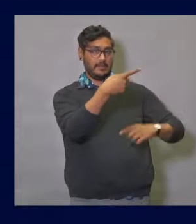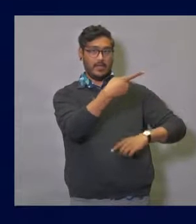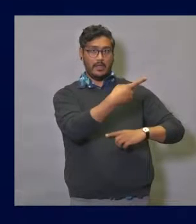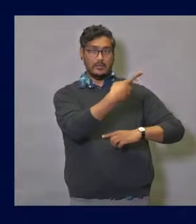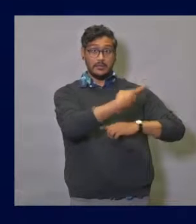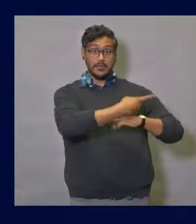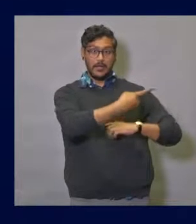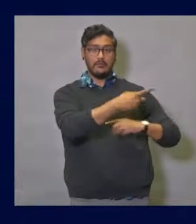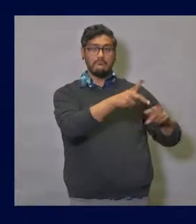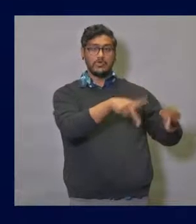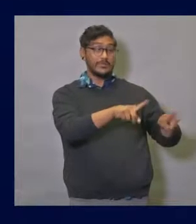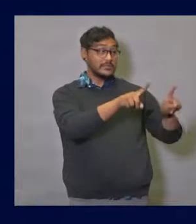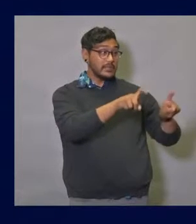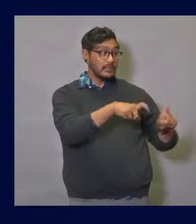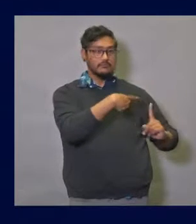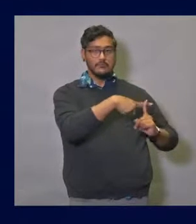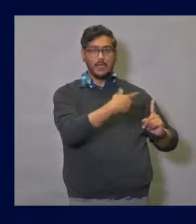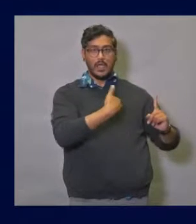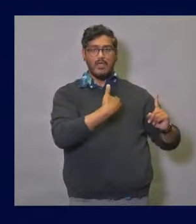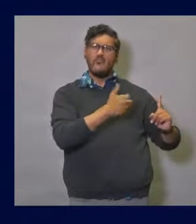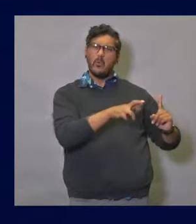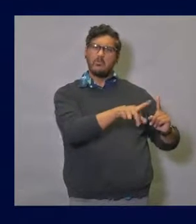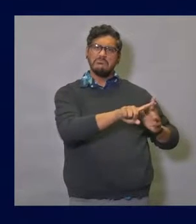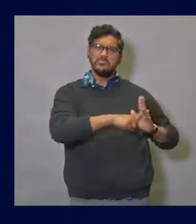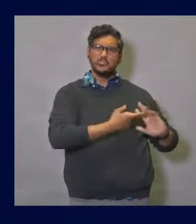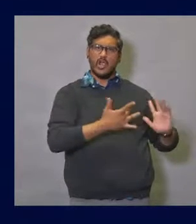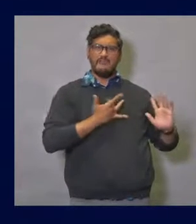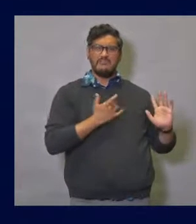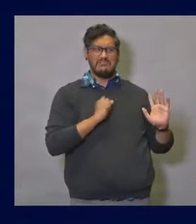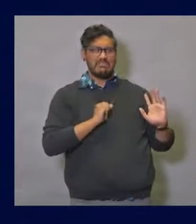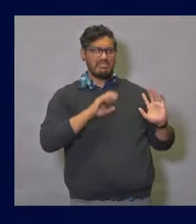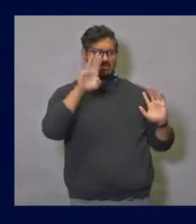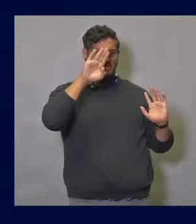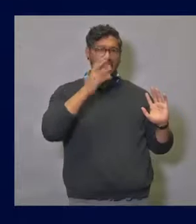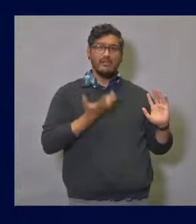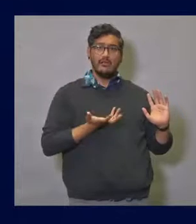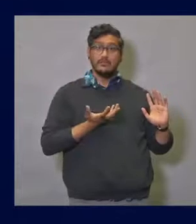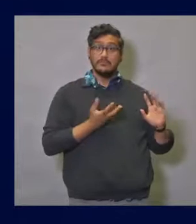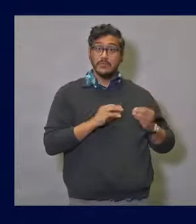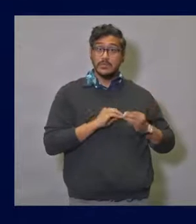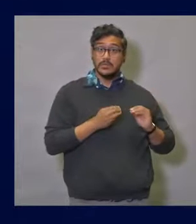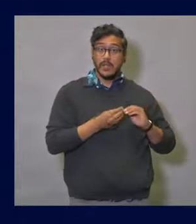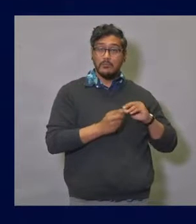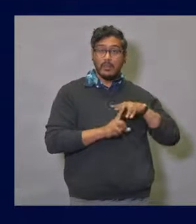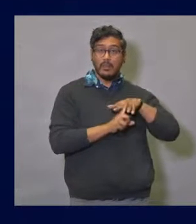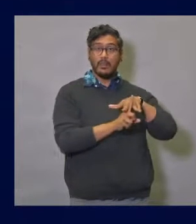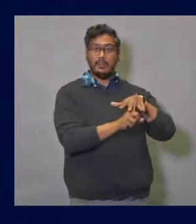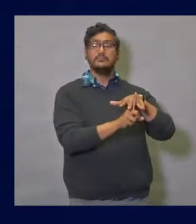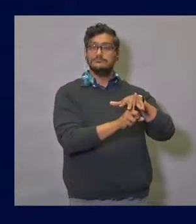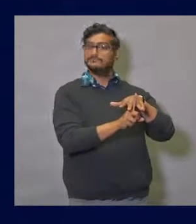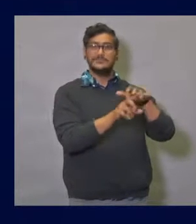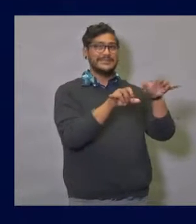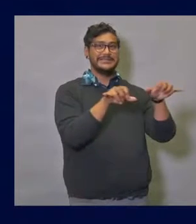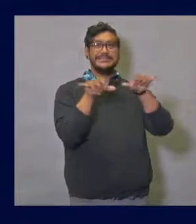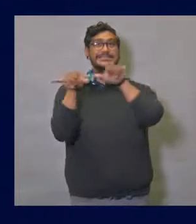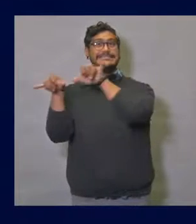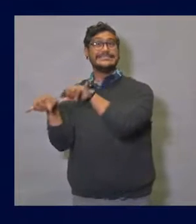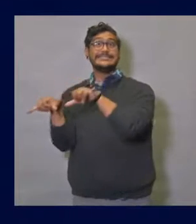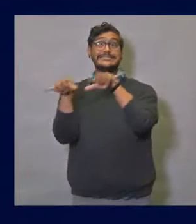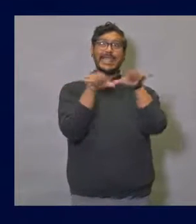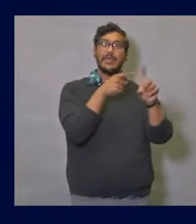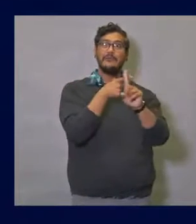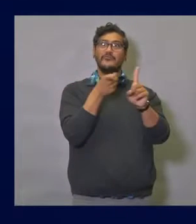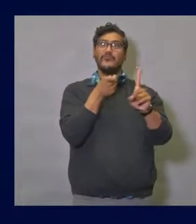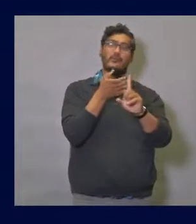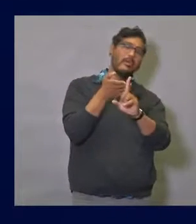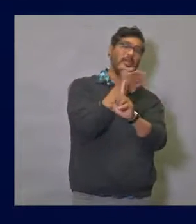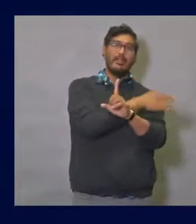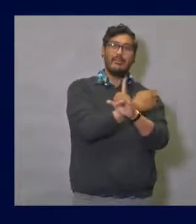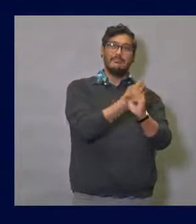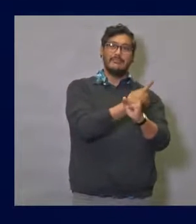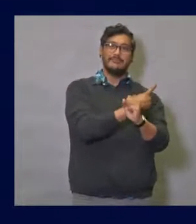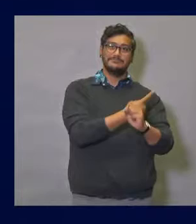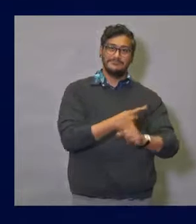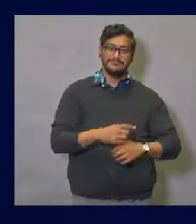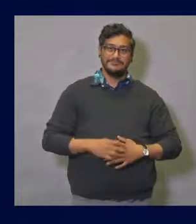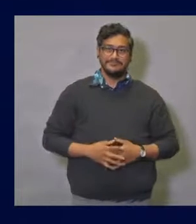ESTE GRÁFICO MUESTRA LOS CASOS